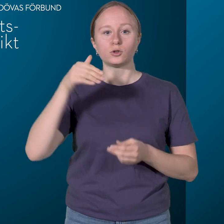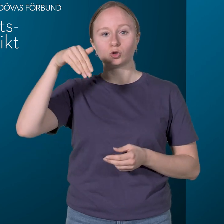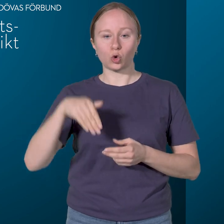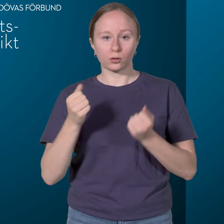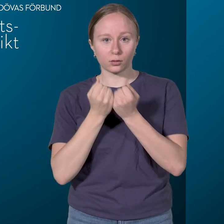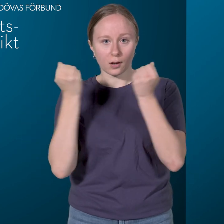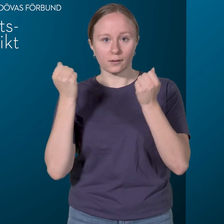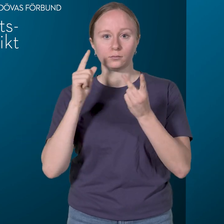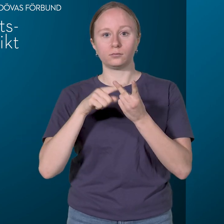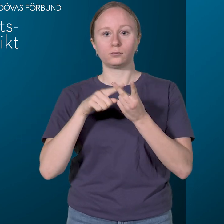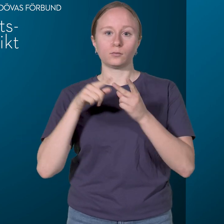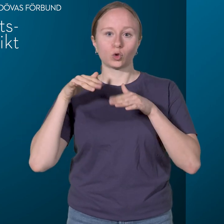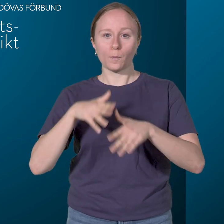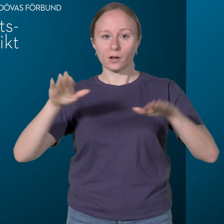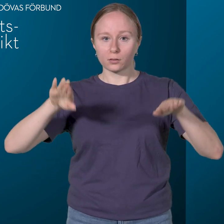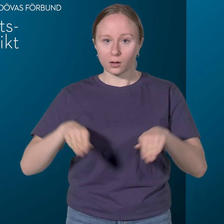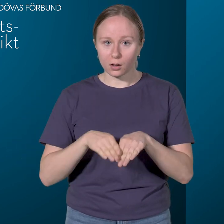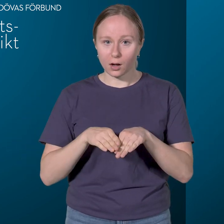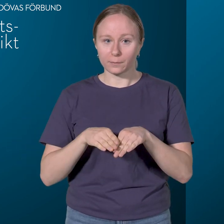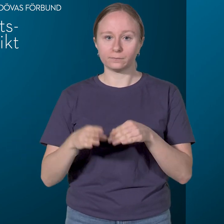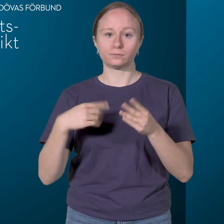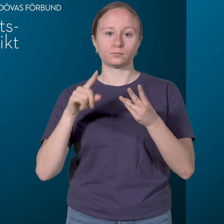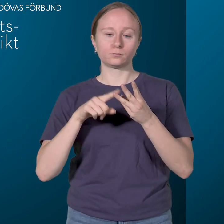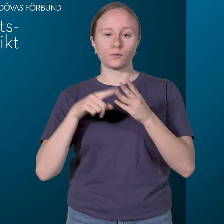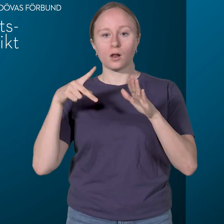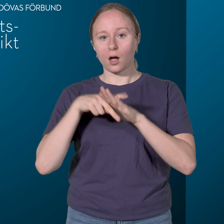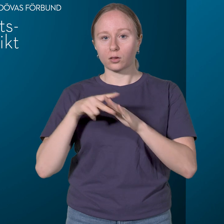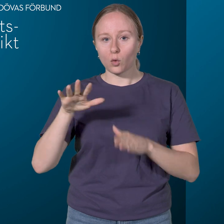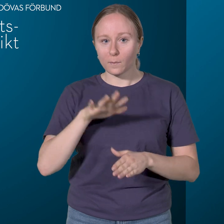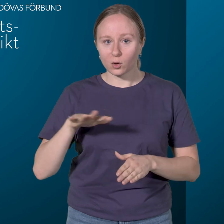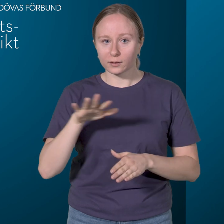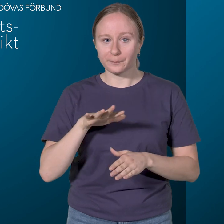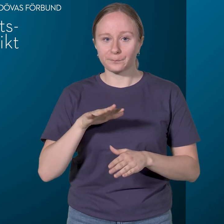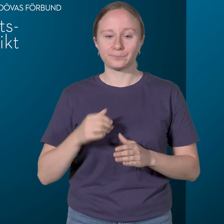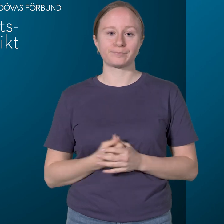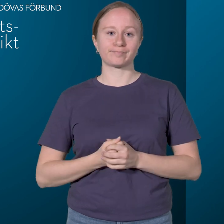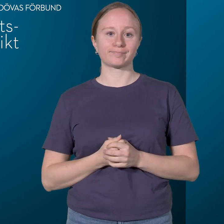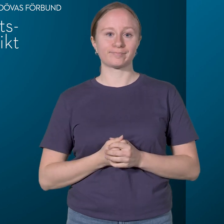Södra Karelen, Kymmenedalen och Päijänne-Tavastland.